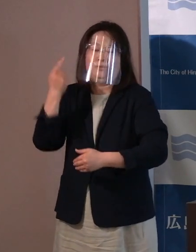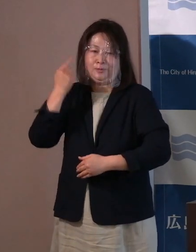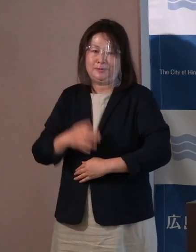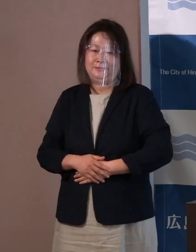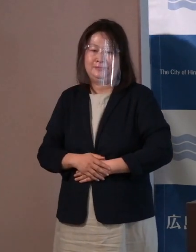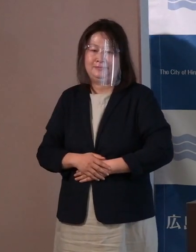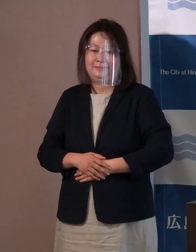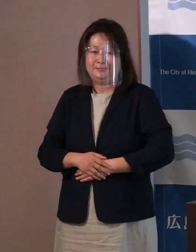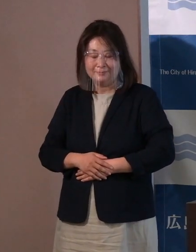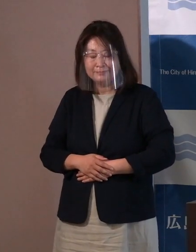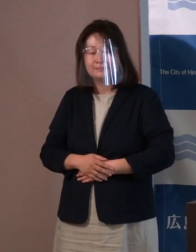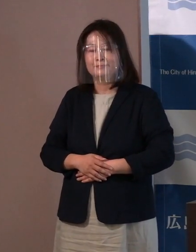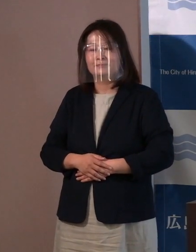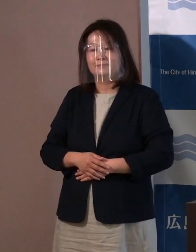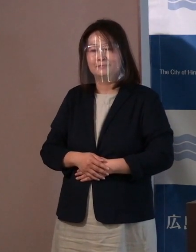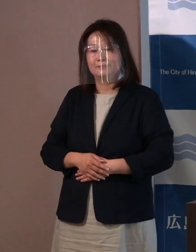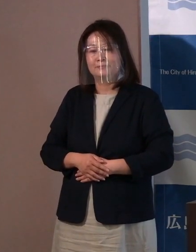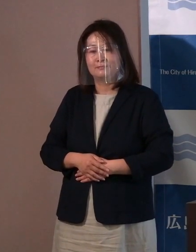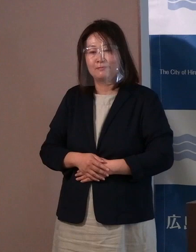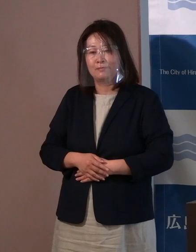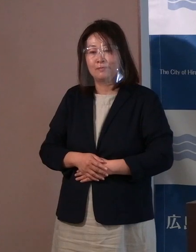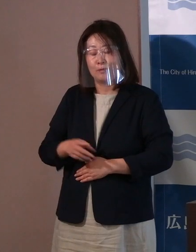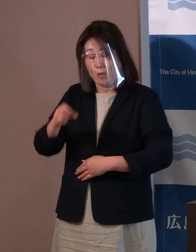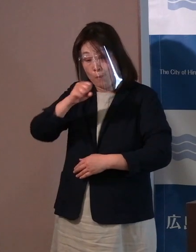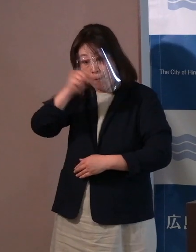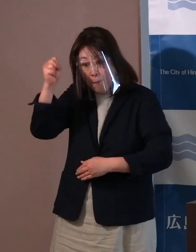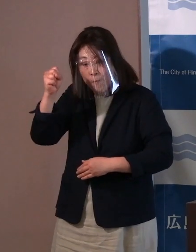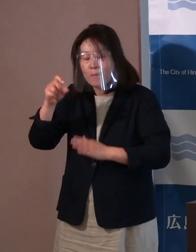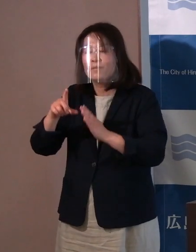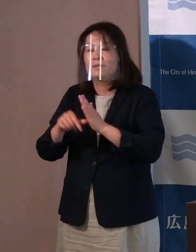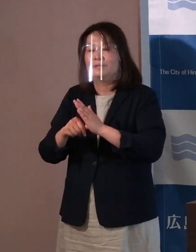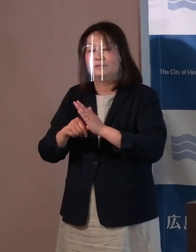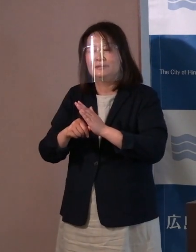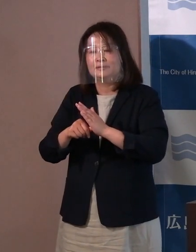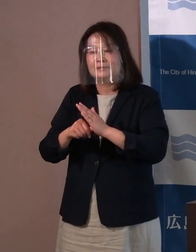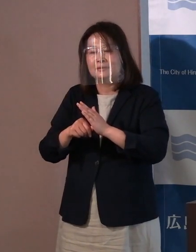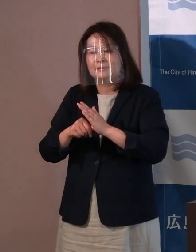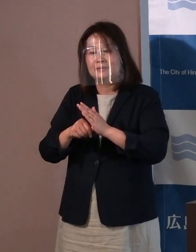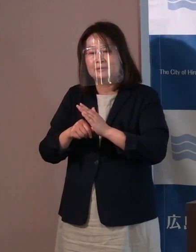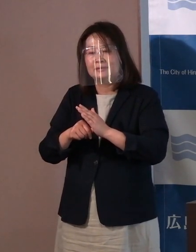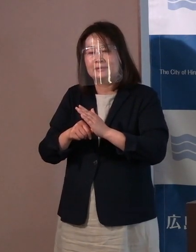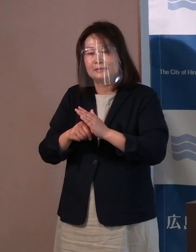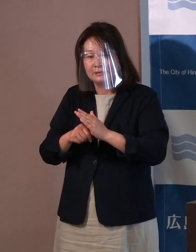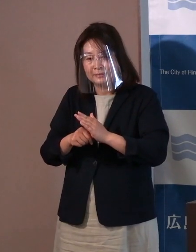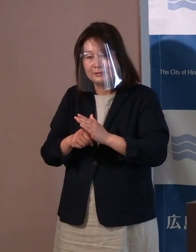もし､これがうまく機能すれば､ 一つの前提条件が整うんですけれど､